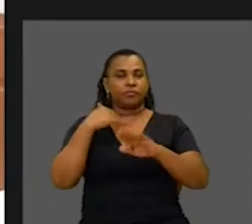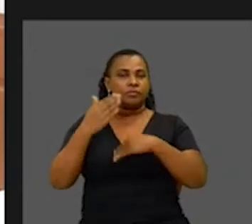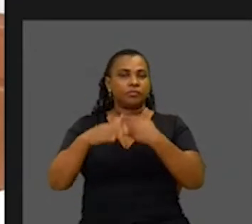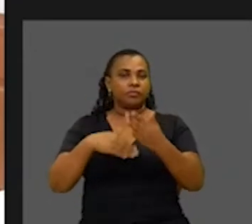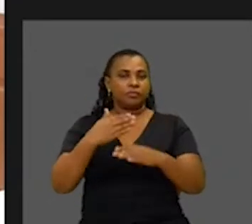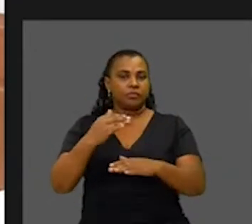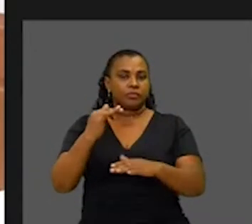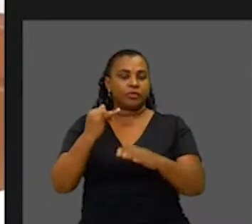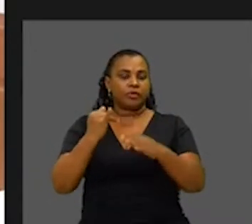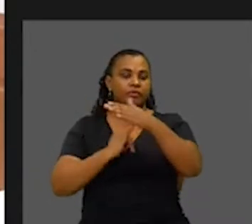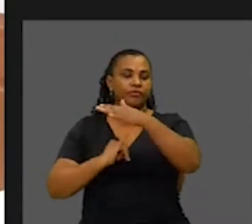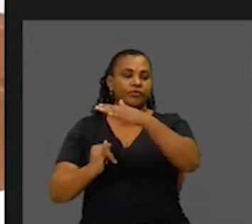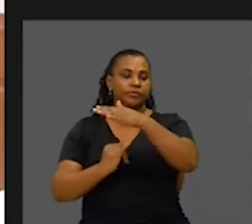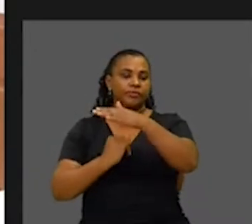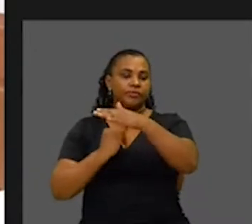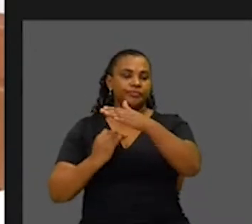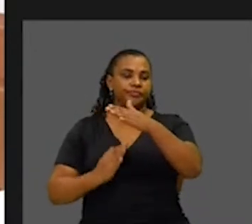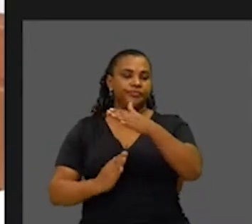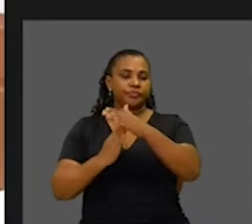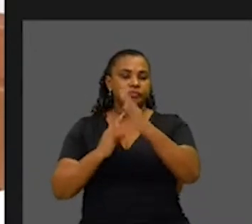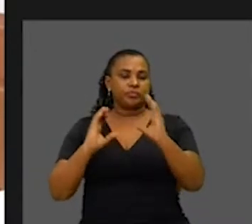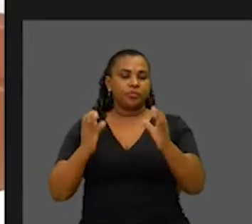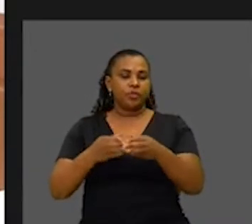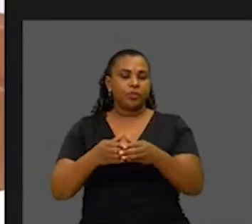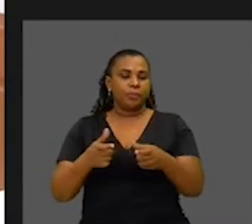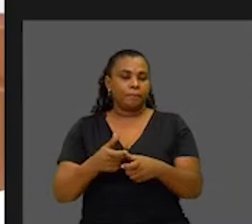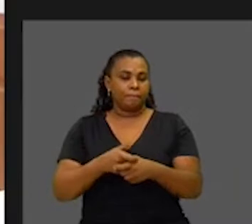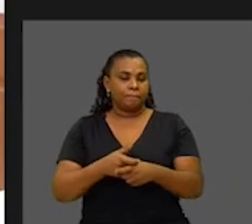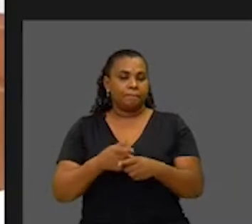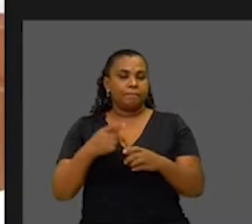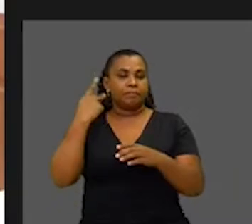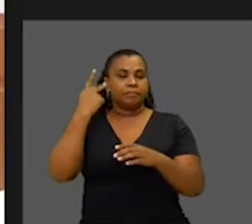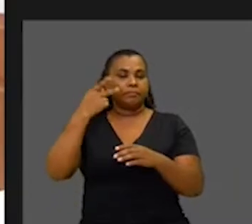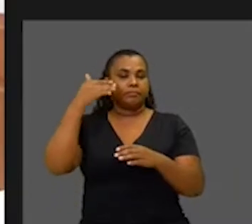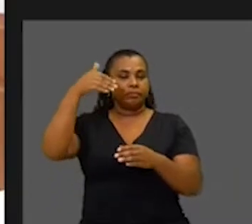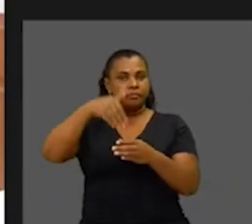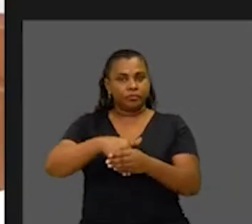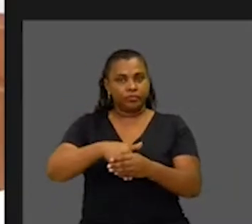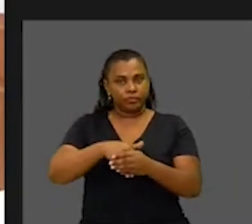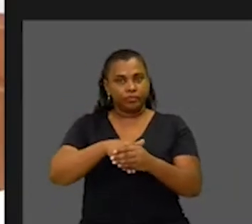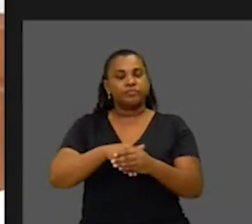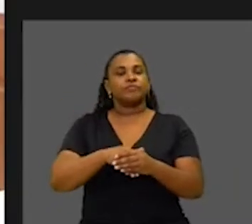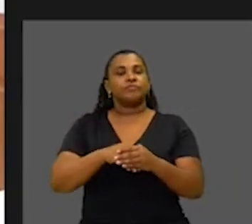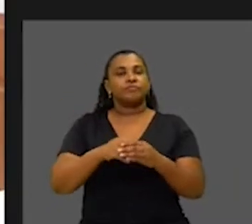no grupos minorizados na política problematizam o espírito os incluem o desenvolvimento de soluções